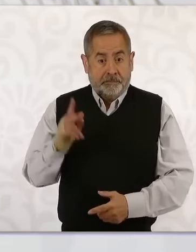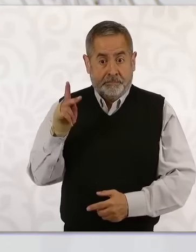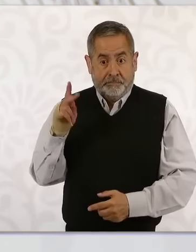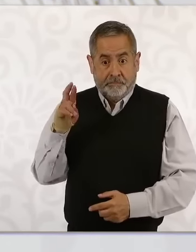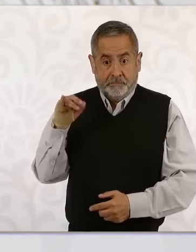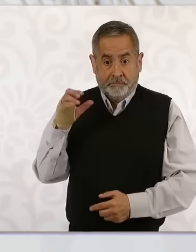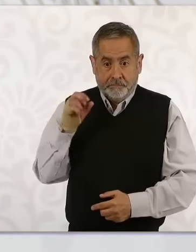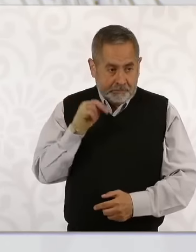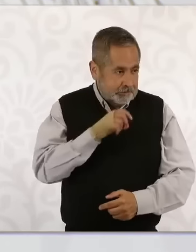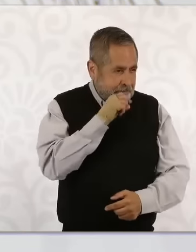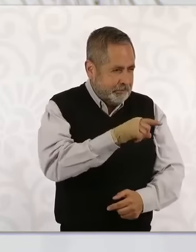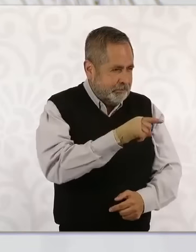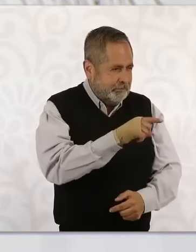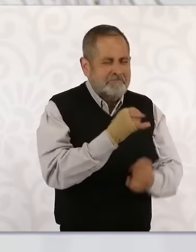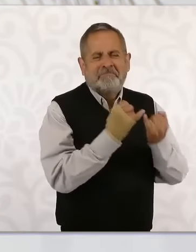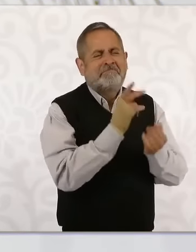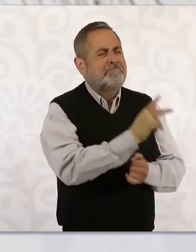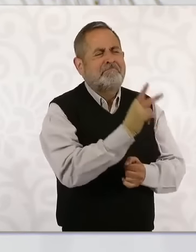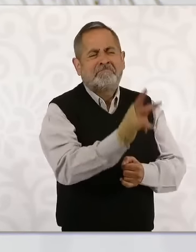reagrupando